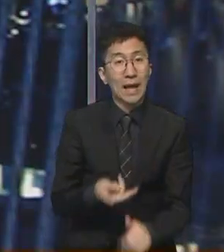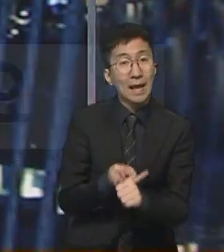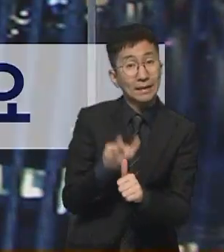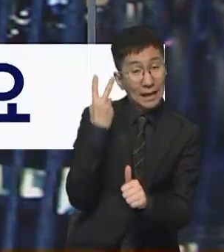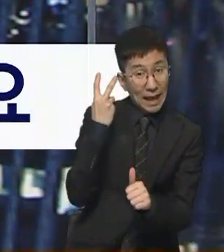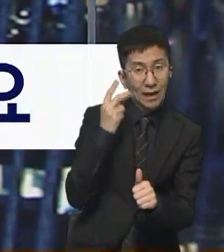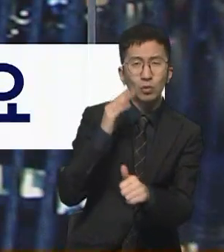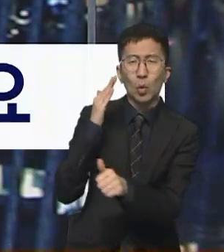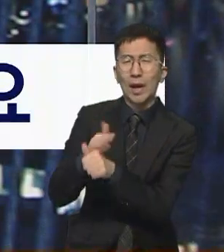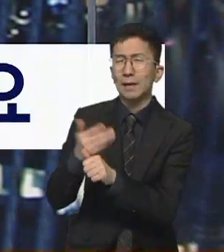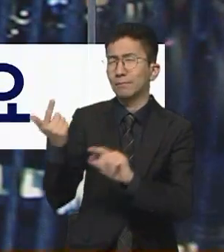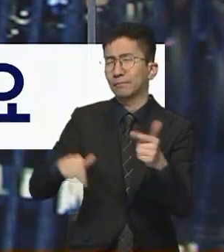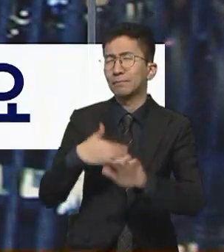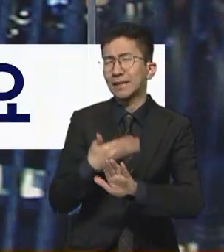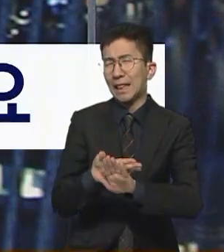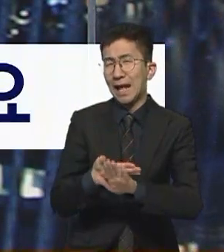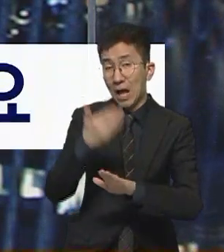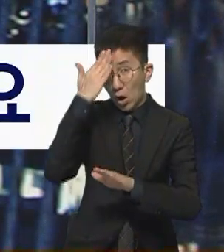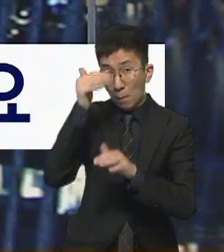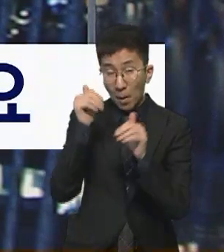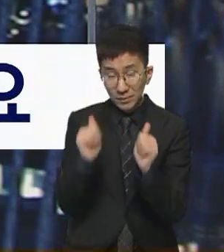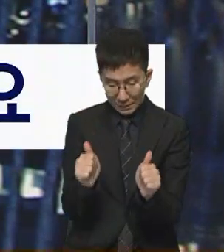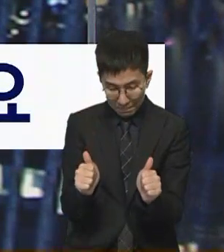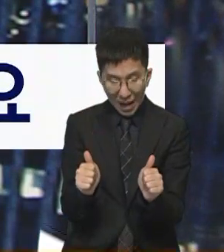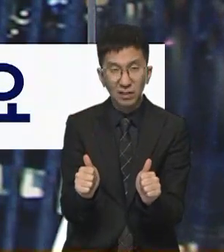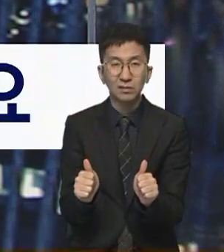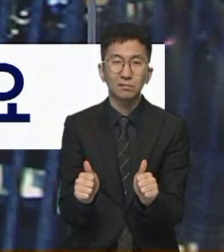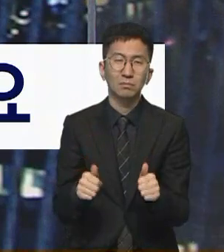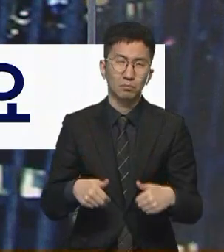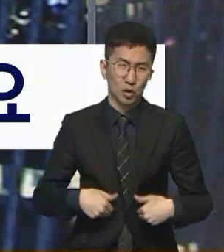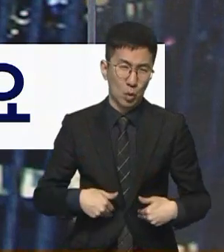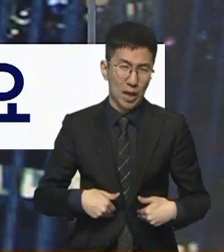탄핵소추안은 해임건의안과 달리 헌법재판소의 심판을 거쳐야 해서 명백한